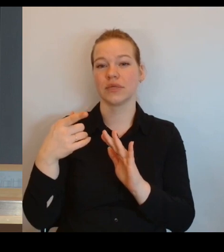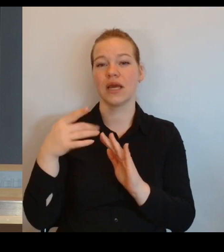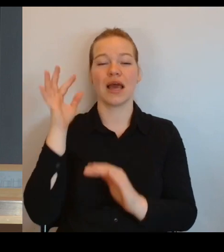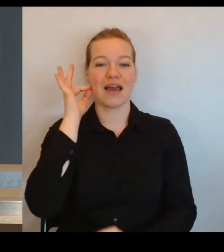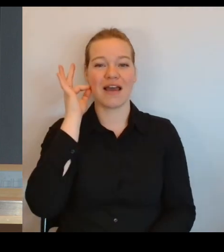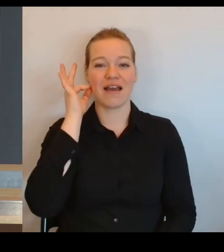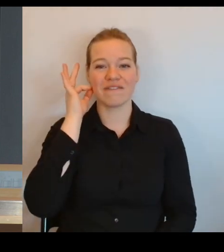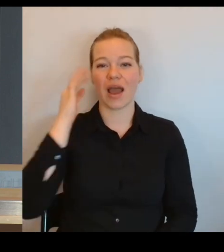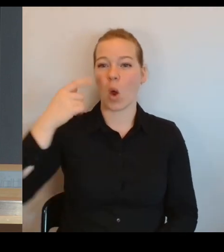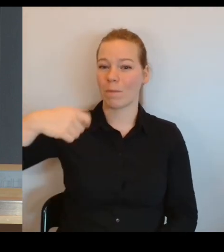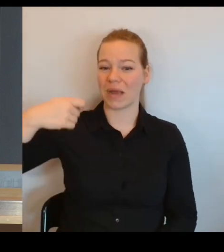Bitte sehr.